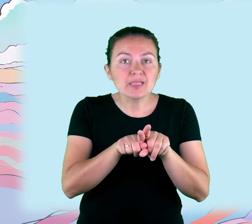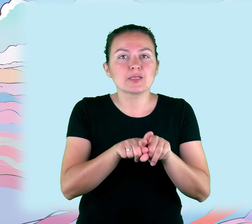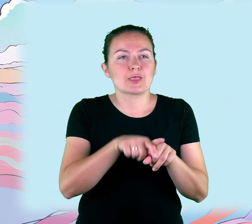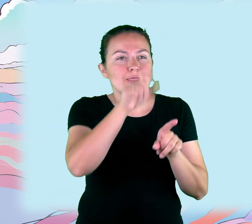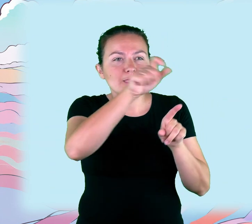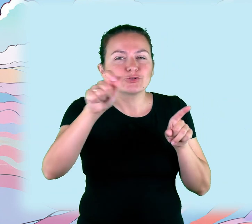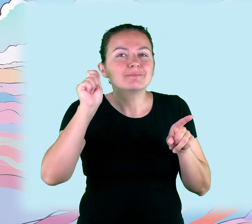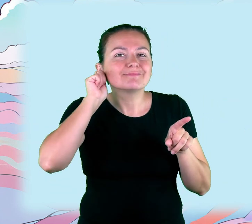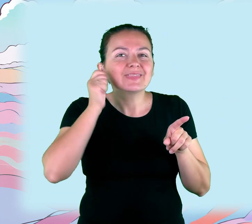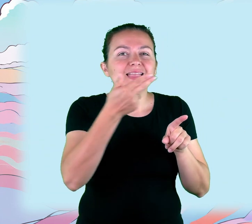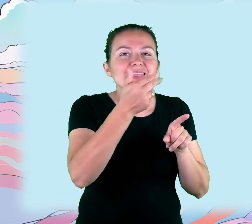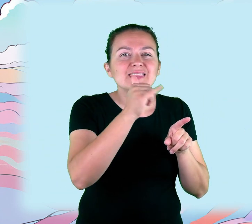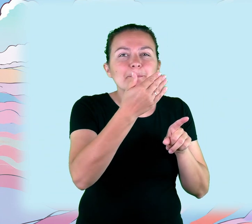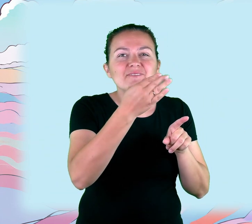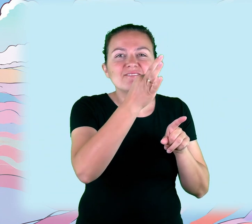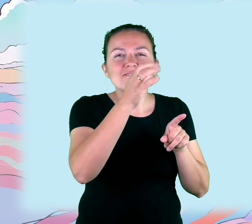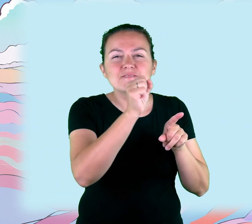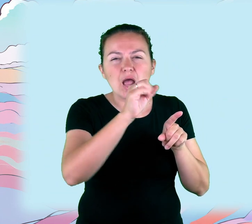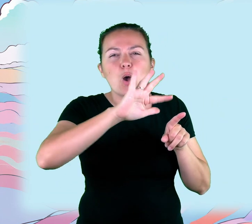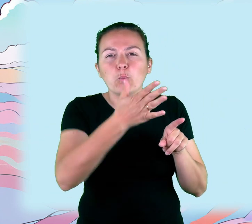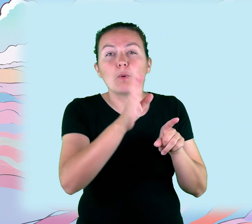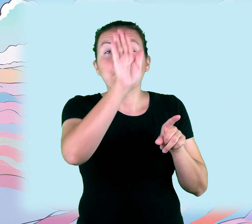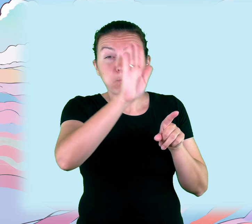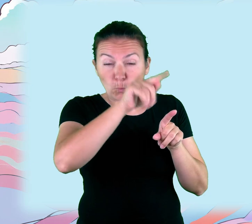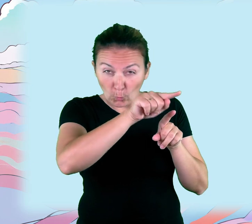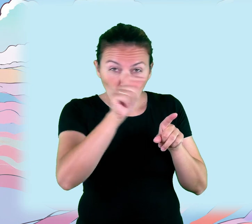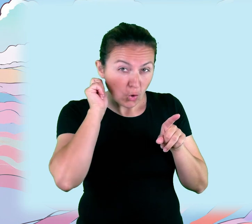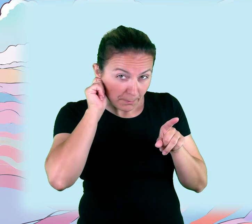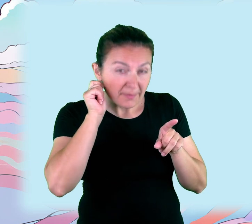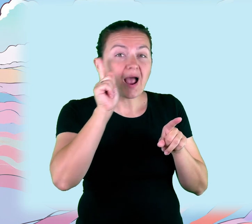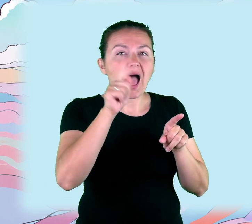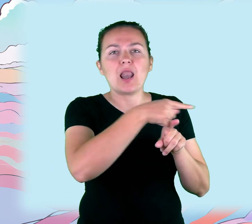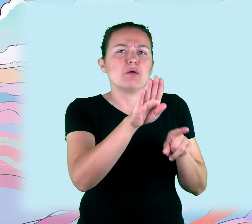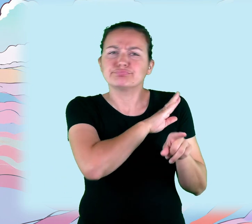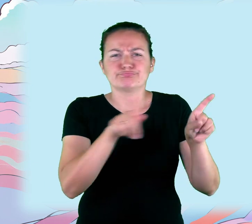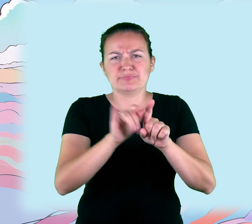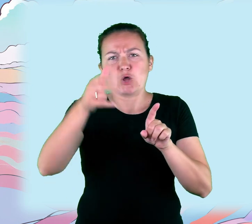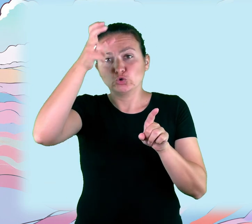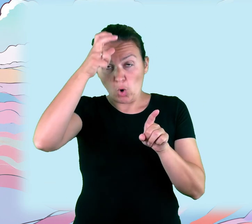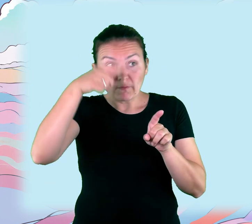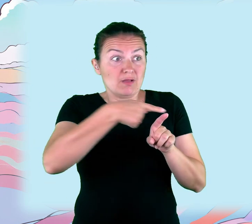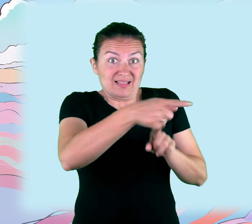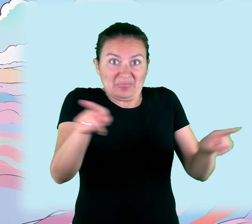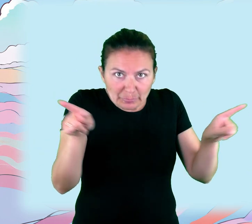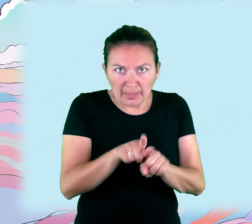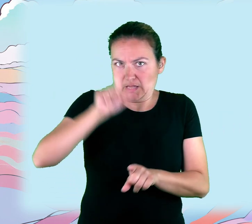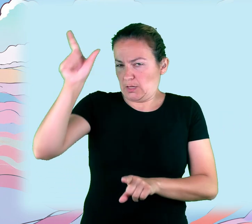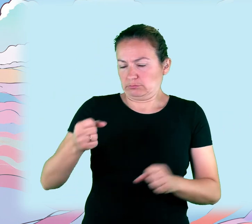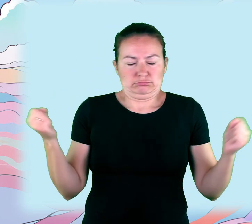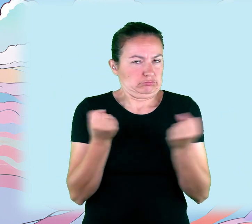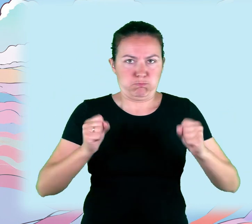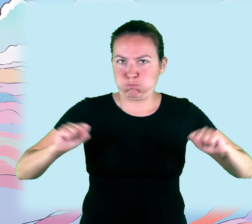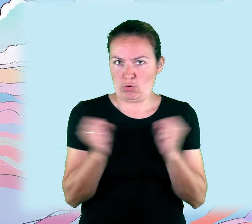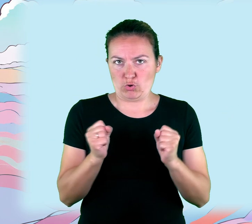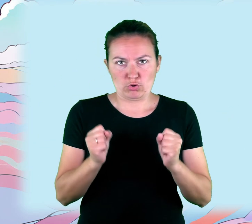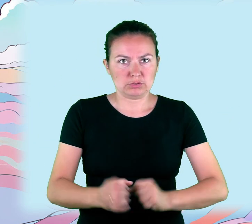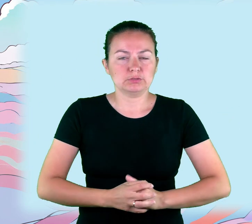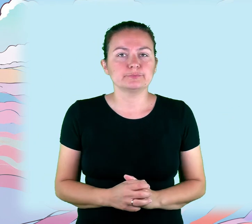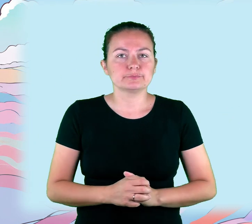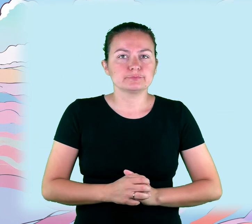Pana bały się też nimfy (boginie, które umierały tak samo, jak ludzie).